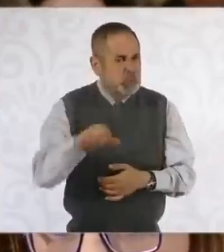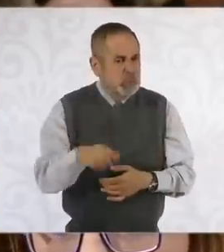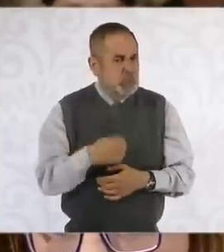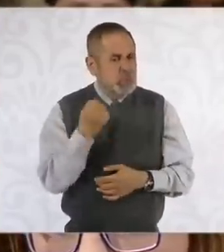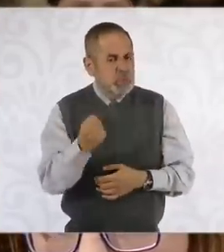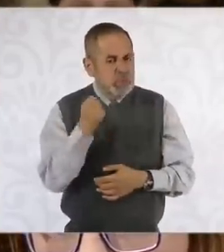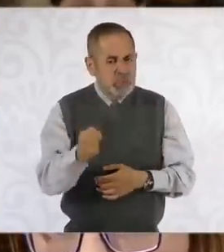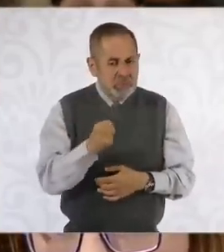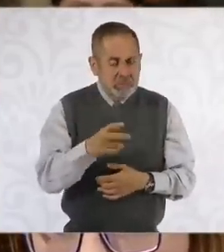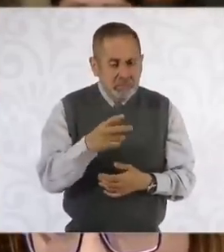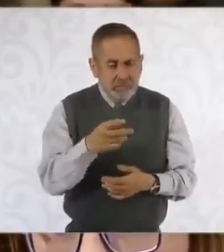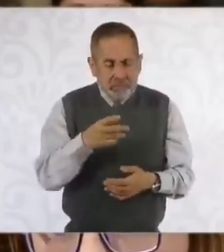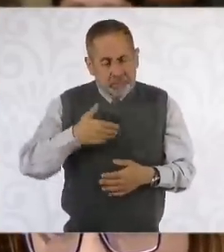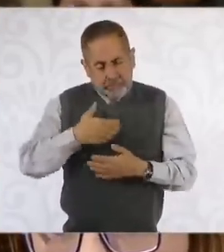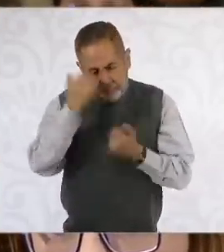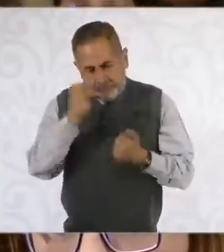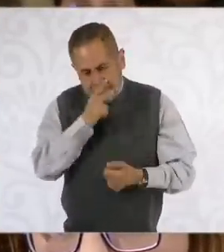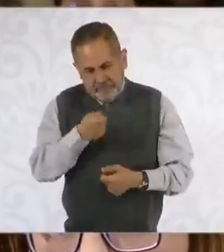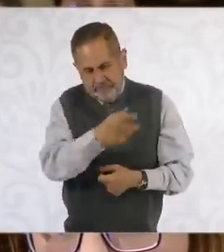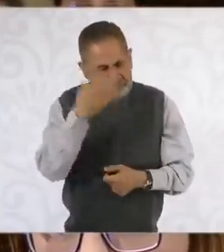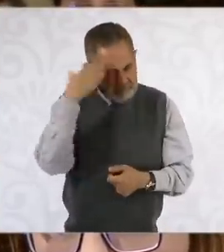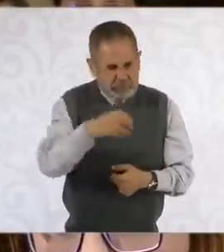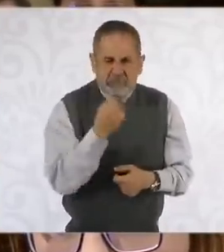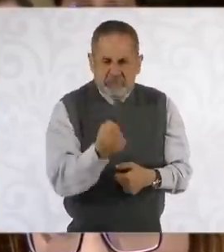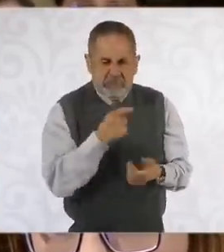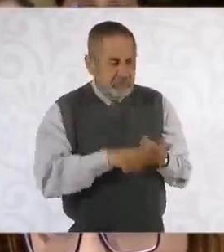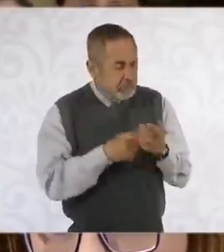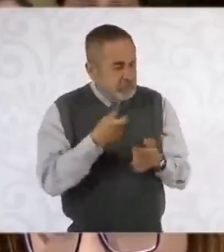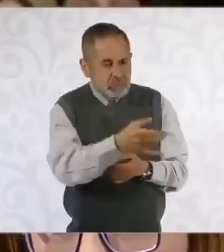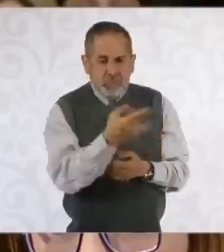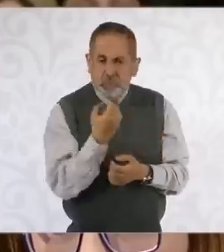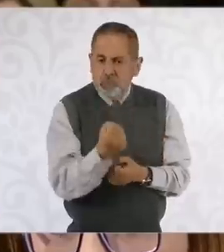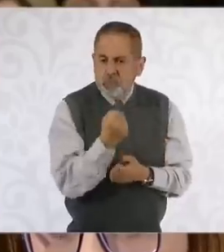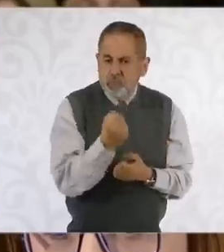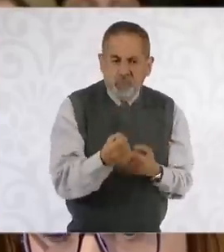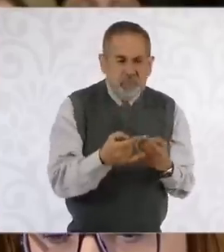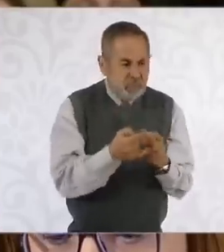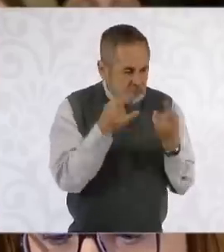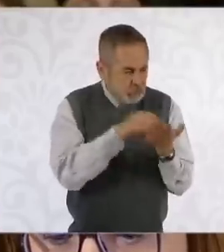sé si sea la palabra correcta pero que tienen historiales bastantes fuertes por ejemplo uno